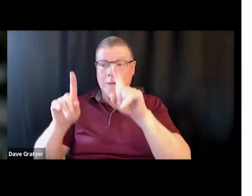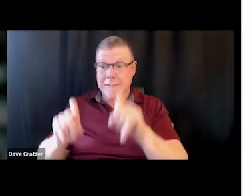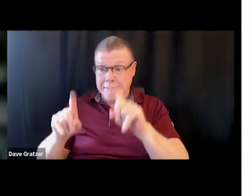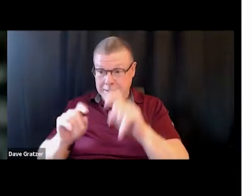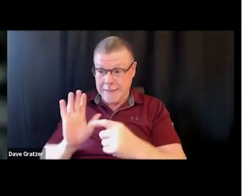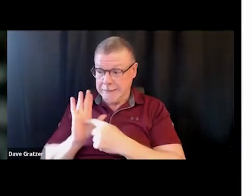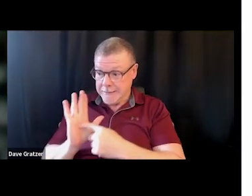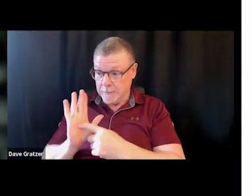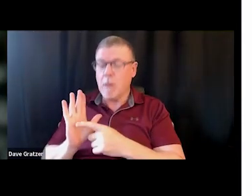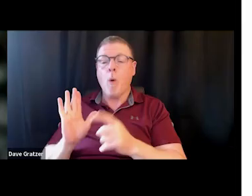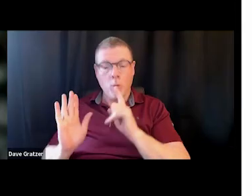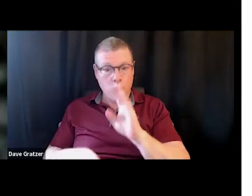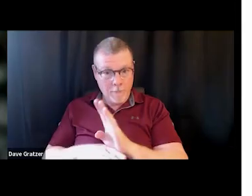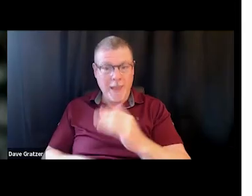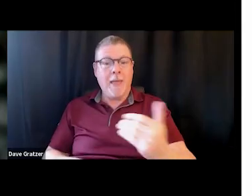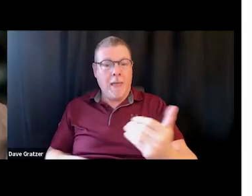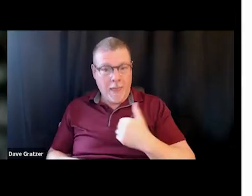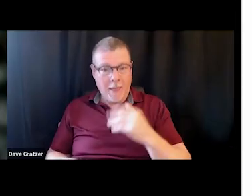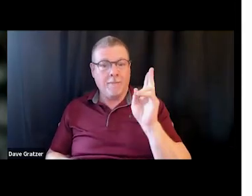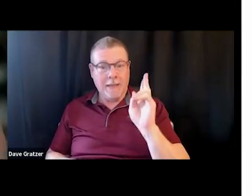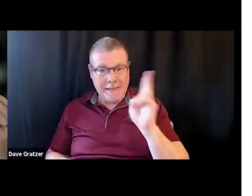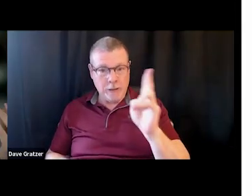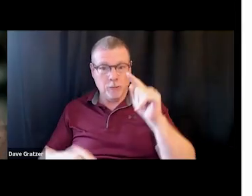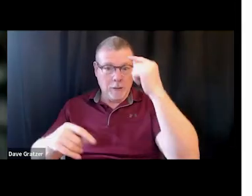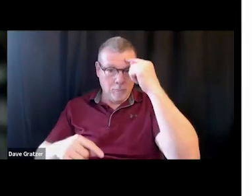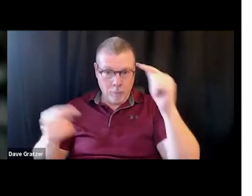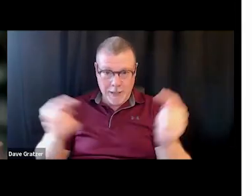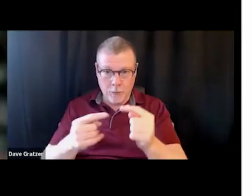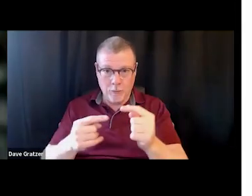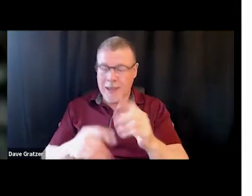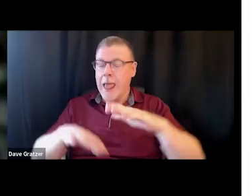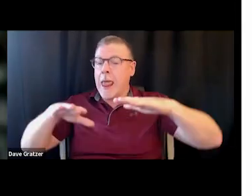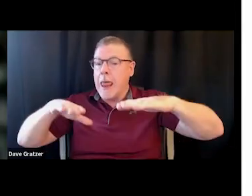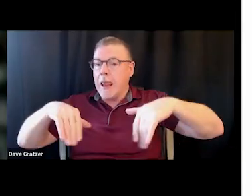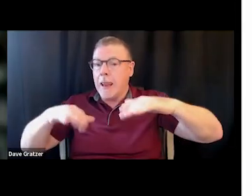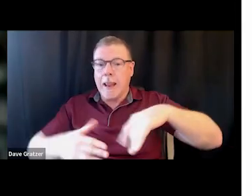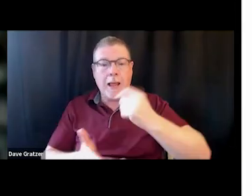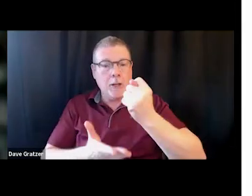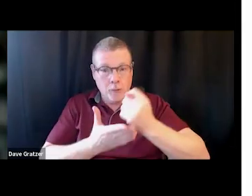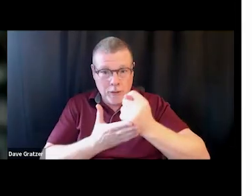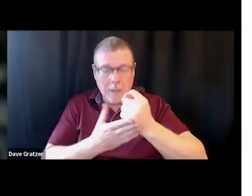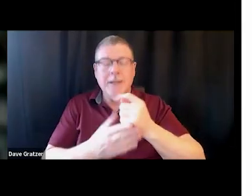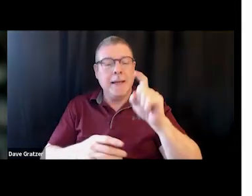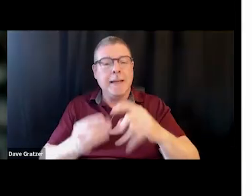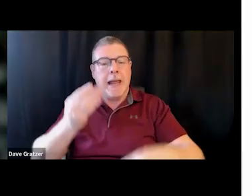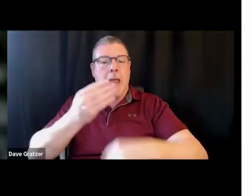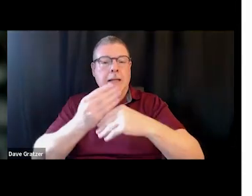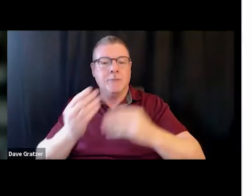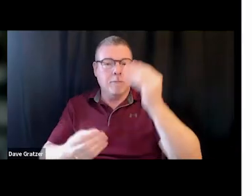e identifican un historial de lesión cerebral no tratada, necesitarán más información. Creo que una respuesta común para mucha gente es: